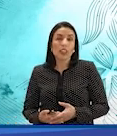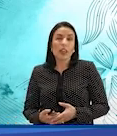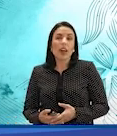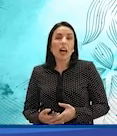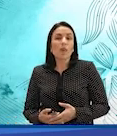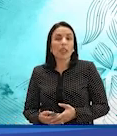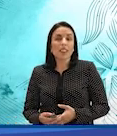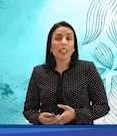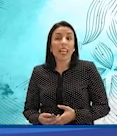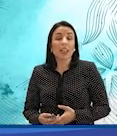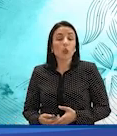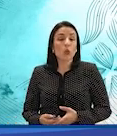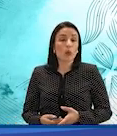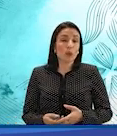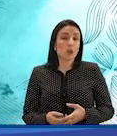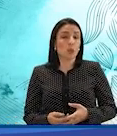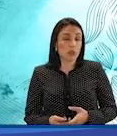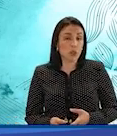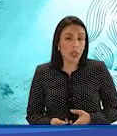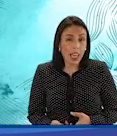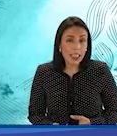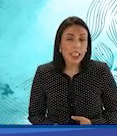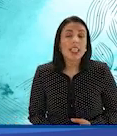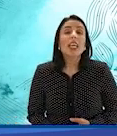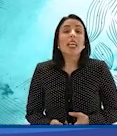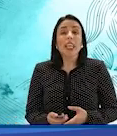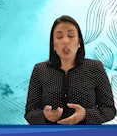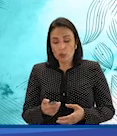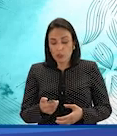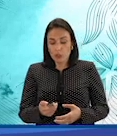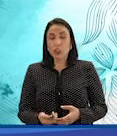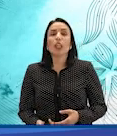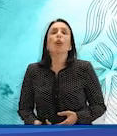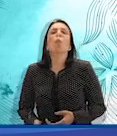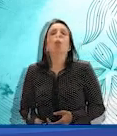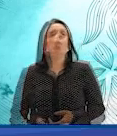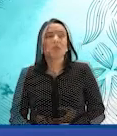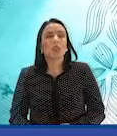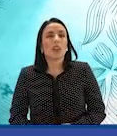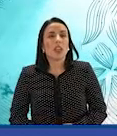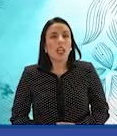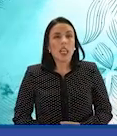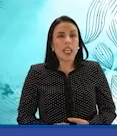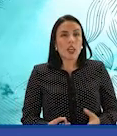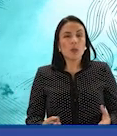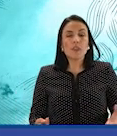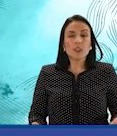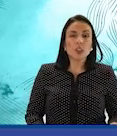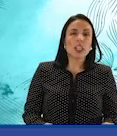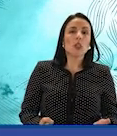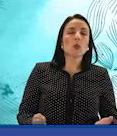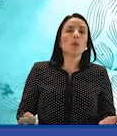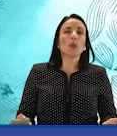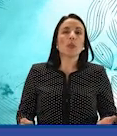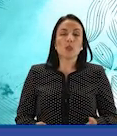deba aparecer en un nuevo presupuesto vigente. Y ¿Cómo funcionan los compromisos?